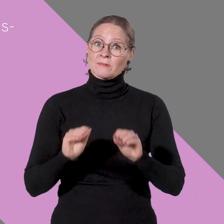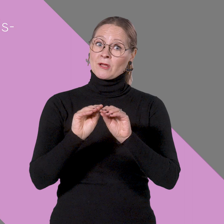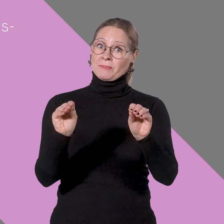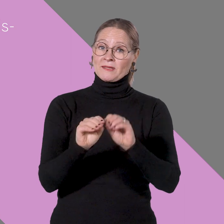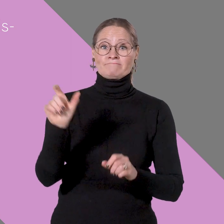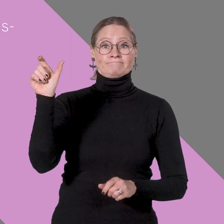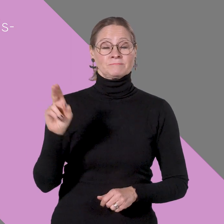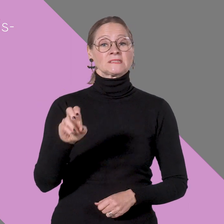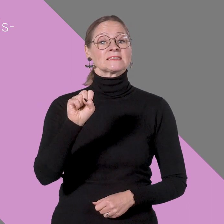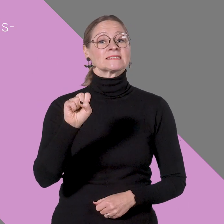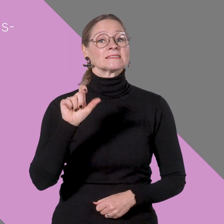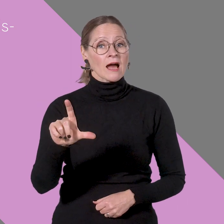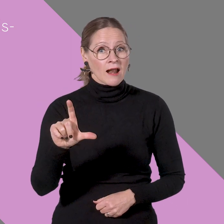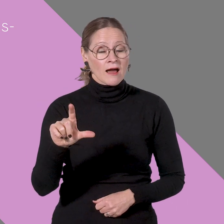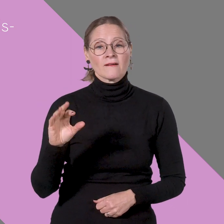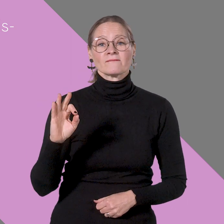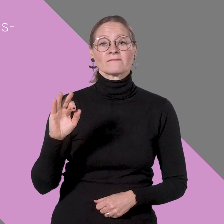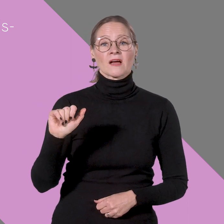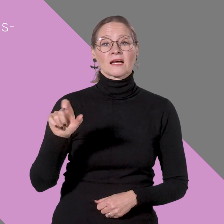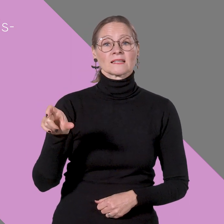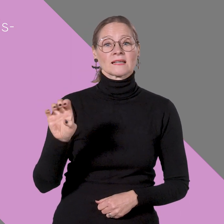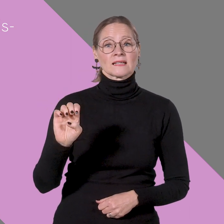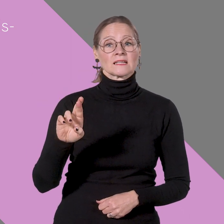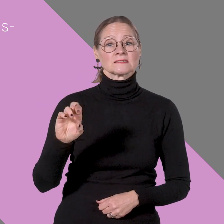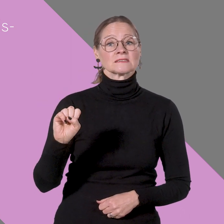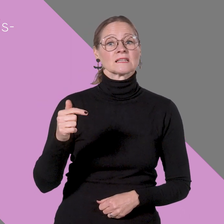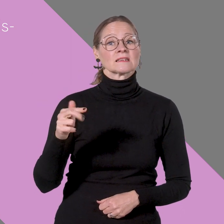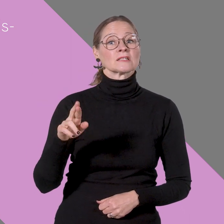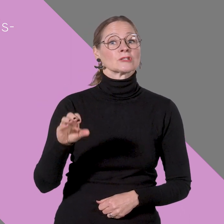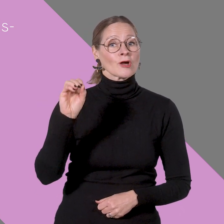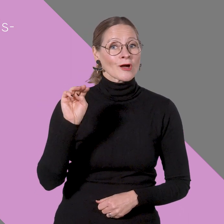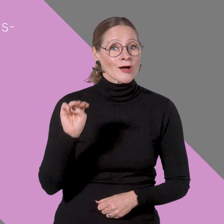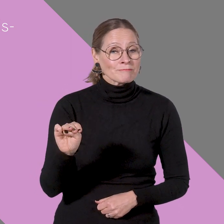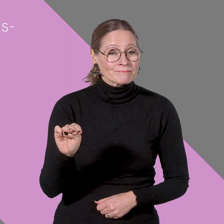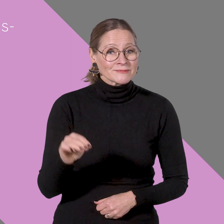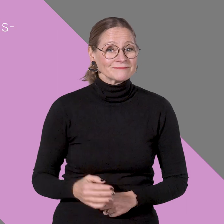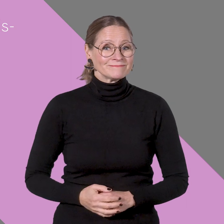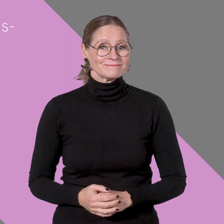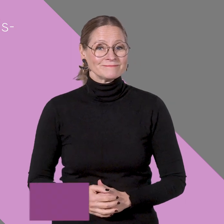Opettajana toimii Salla Fagerström.